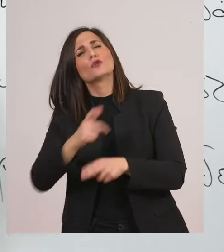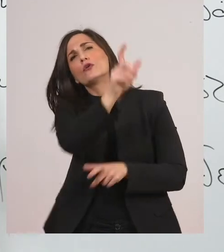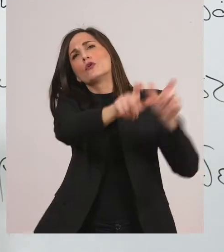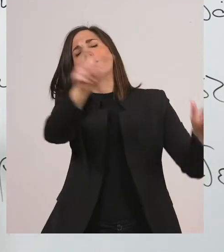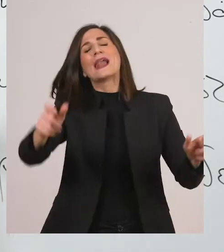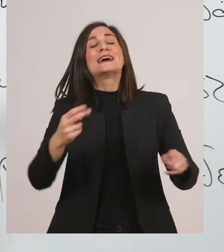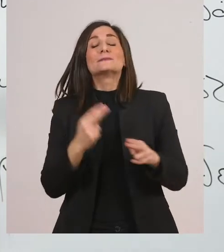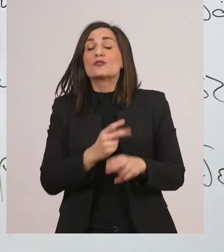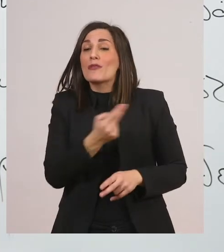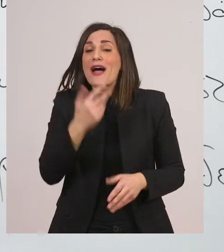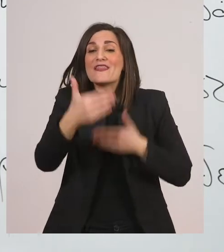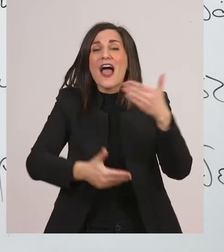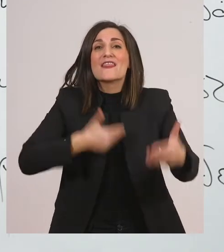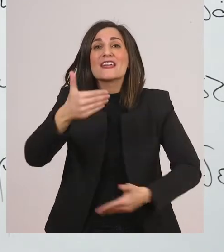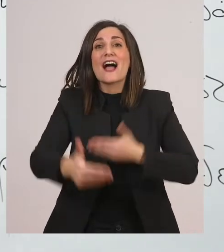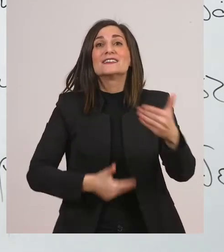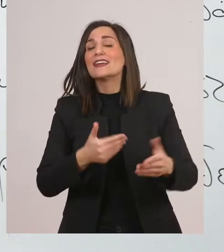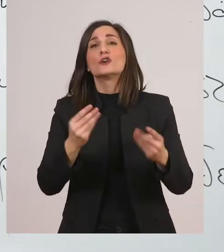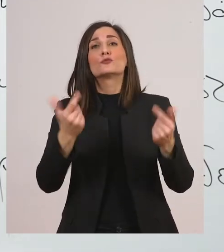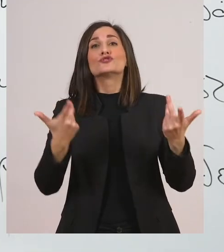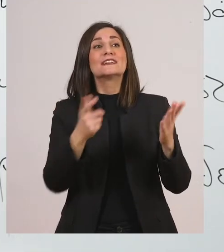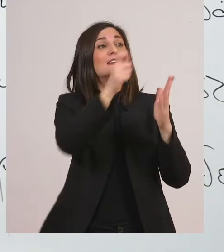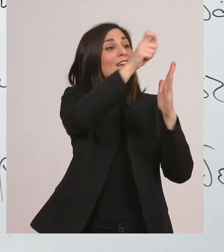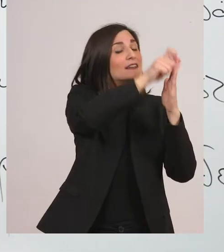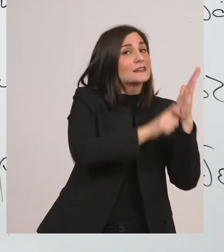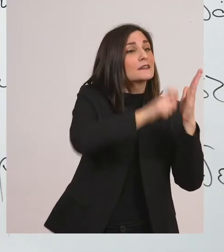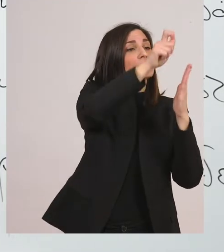Ότι αυτά πρέπει να τα γράψουμε με βάση...